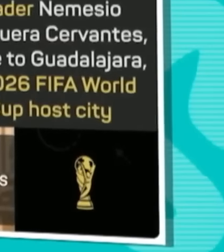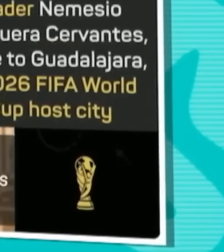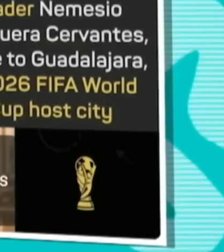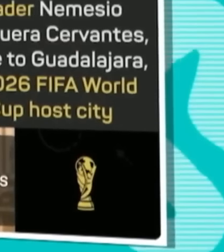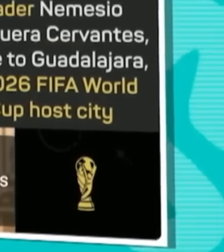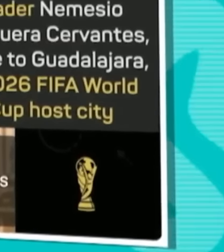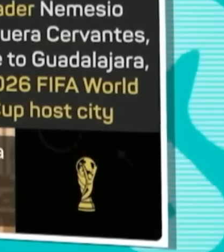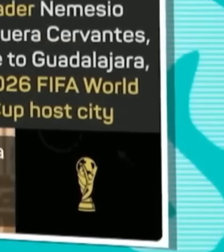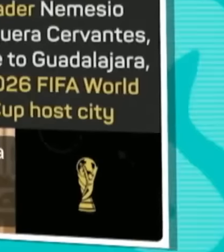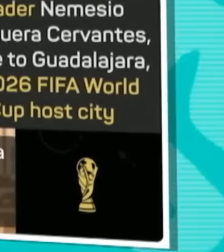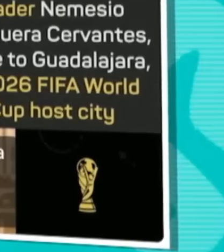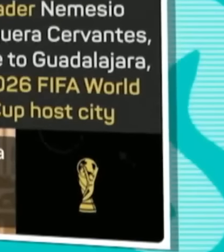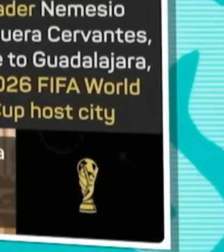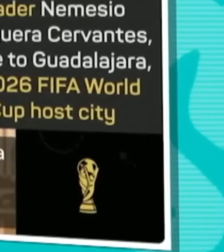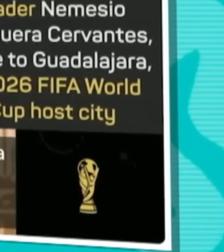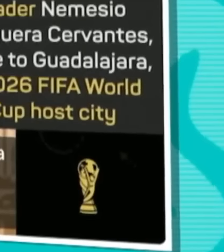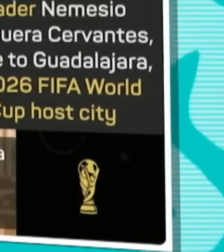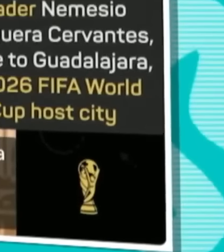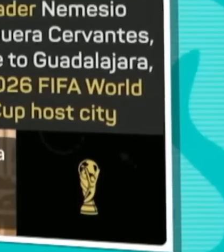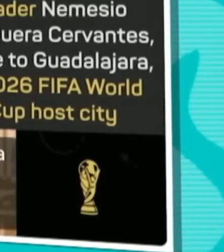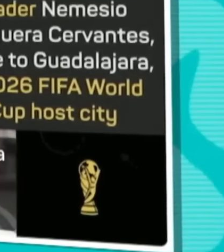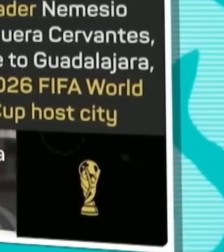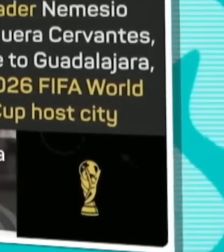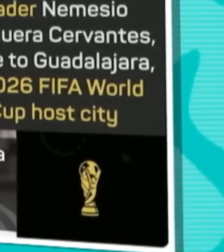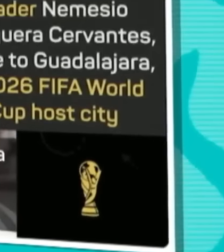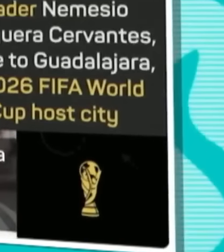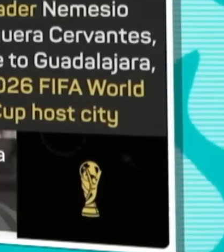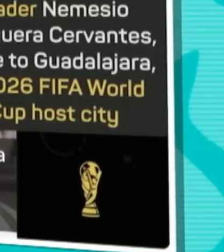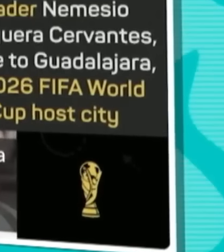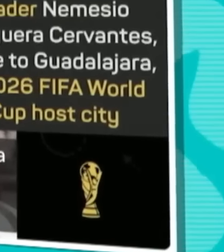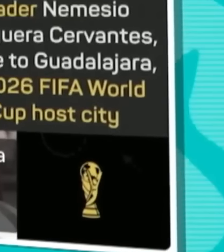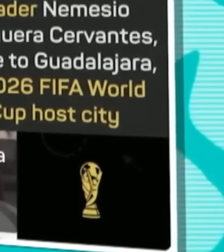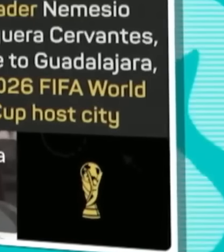Los trabajos de coordinación internacional y consular continúan intensificándose según